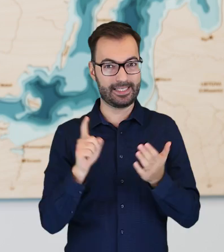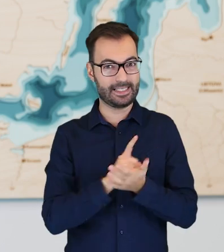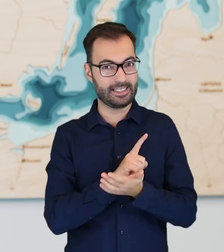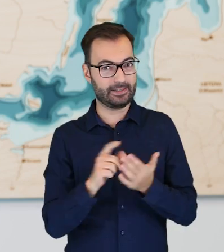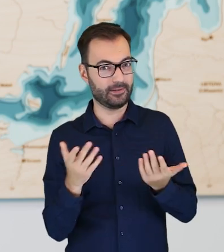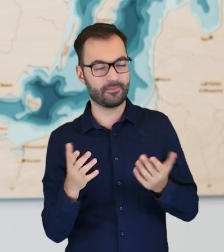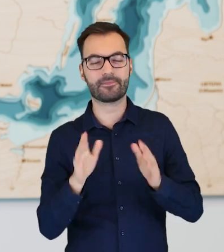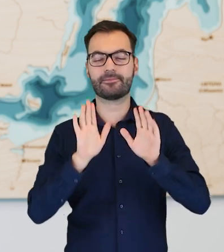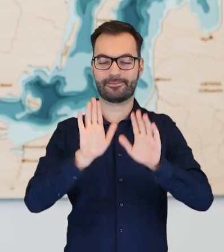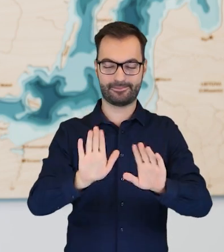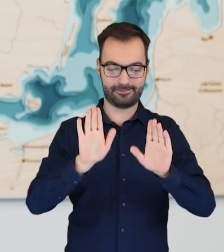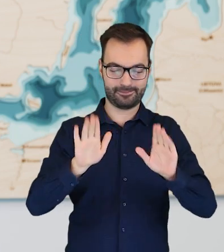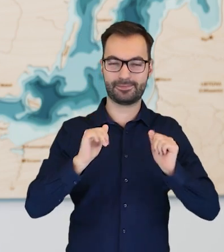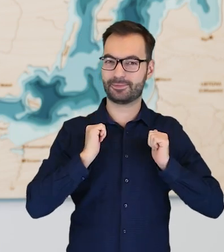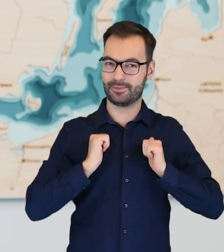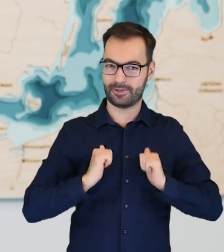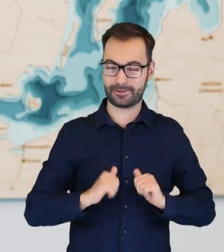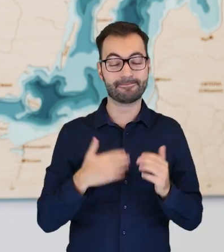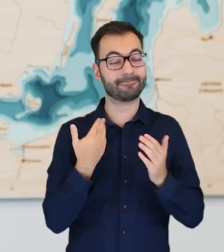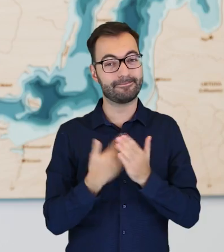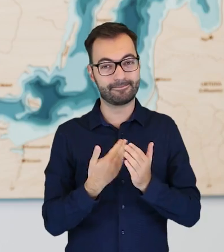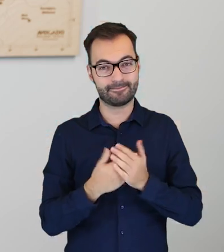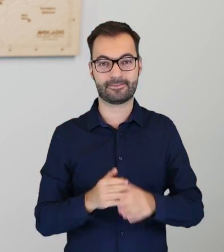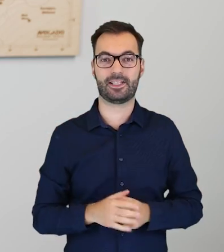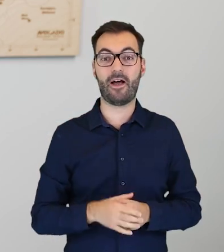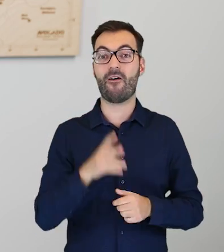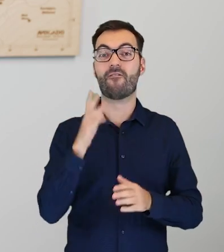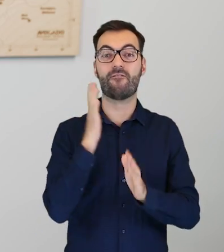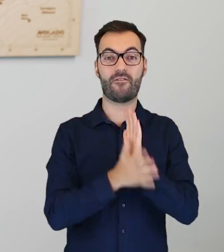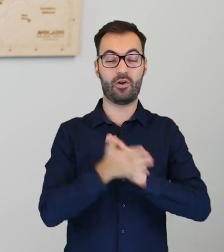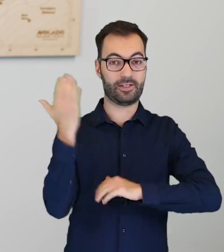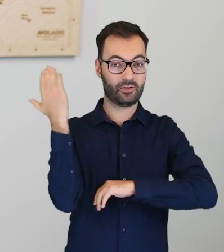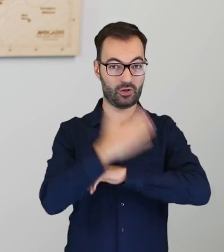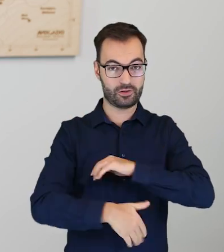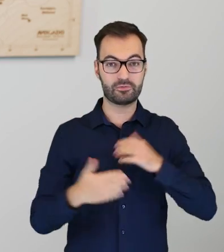Chciałabym was uspokoić, ponieważ kiedy po wojnie okazało się, że